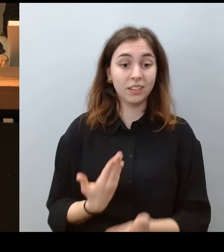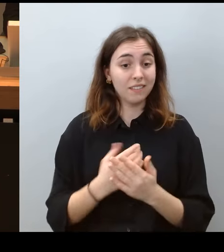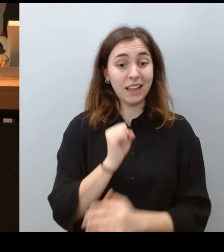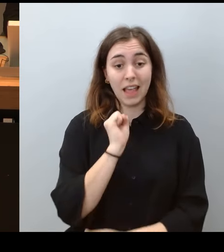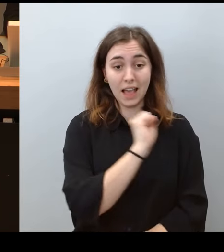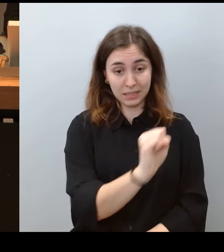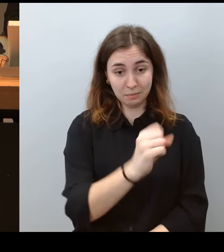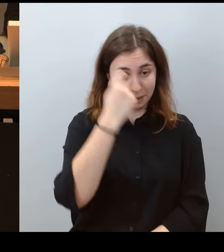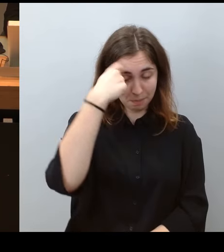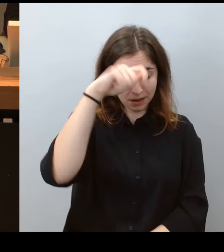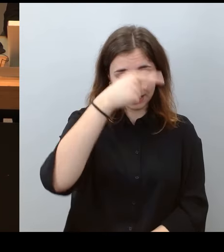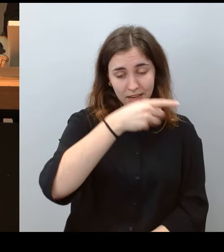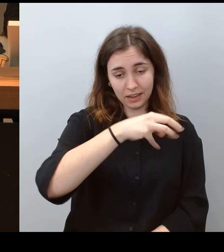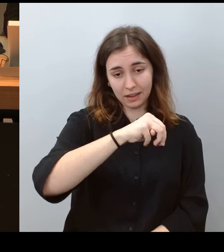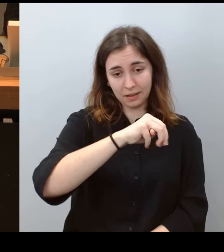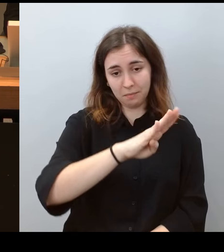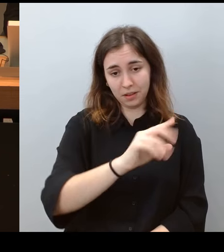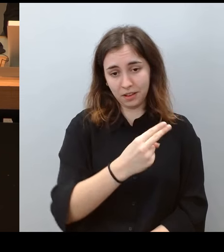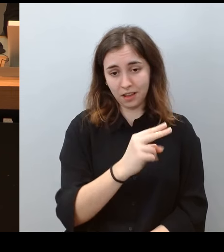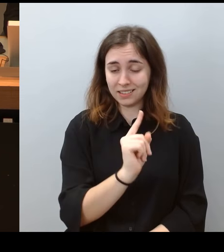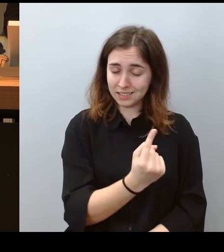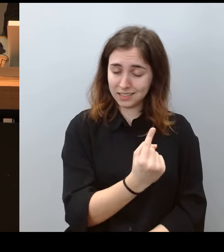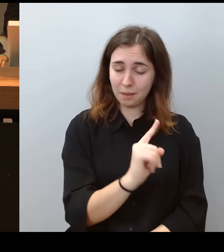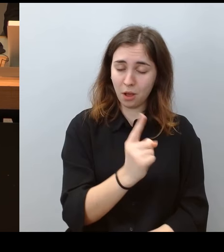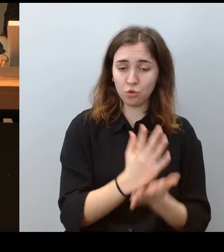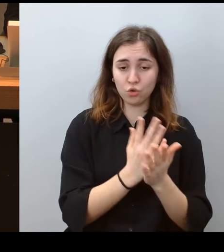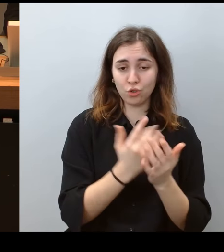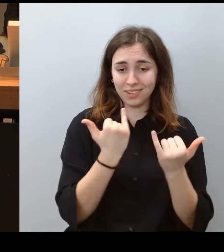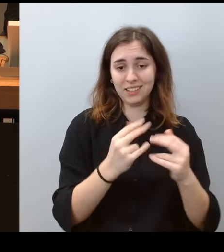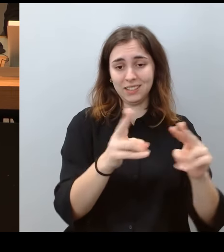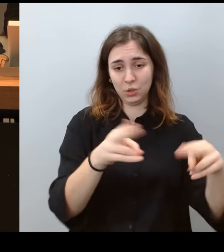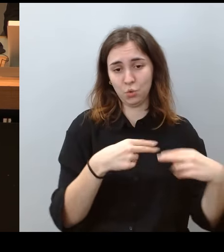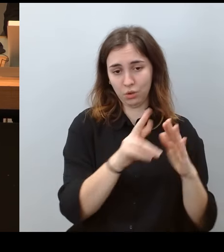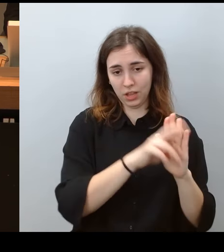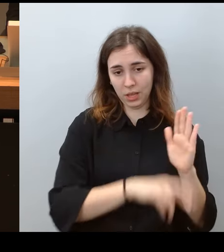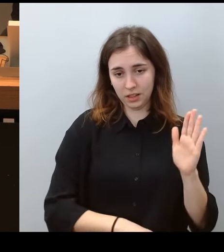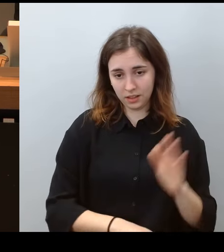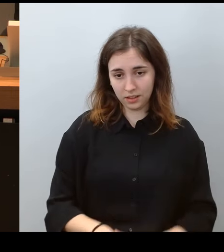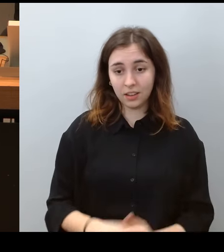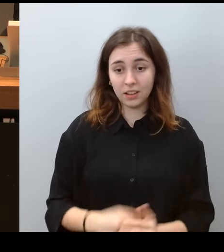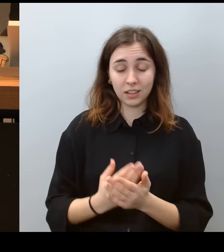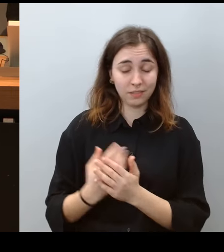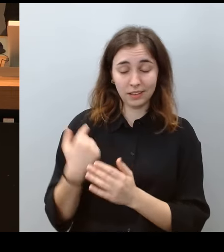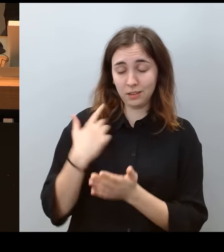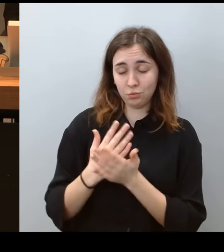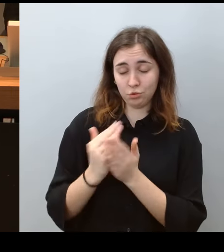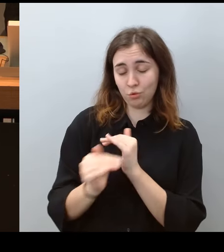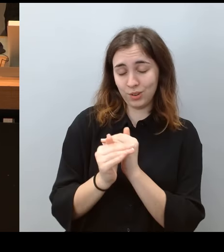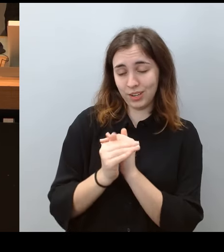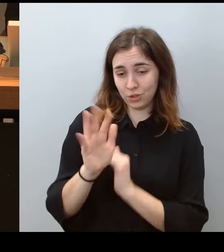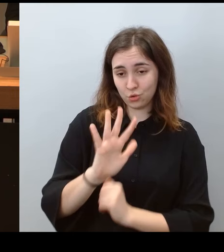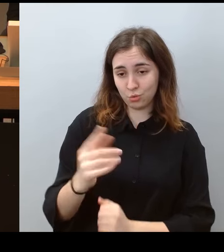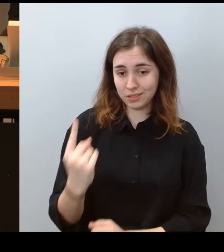Und ich sage es hier ganz deutlich, so wie auch die Kollegin Schubert es schon gesagt hat, diese Regelung wird erst dann wieder abgeschafft, wenn es